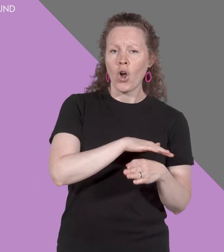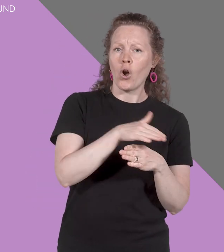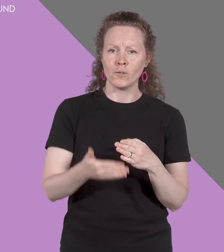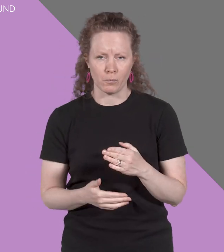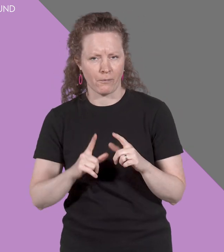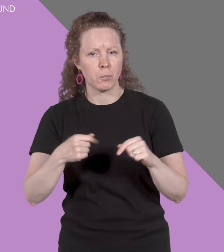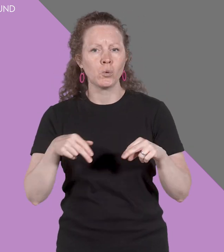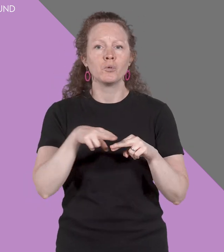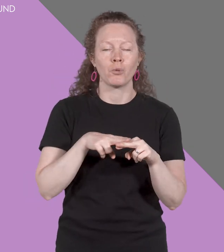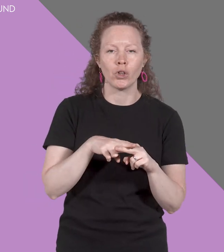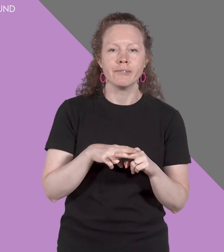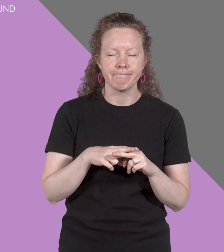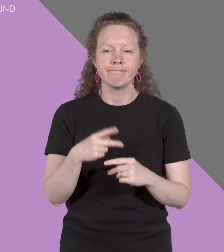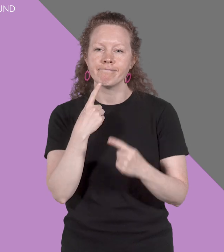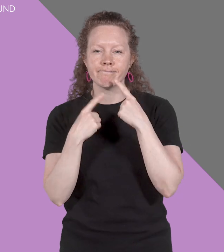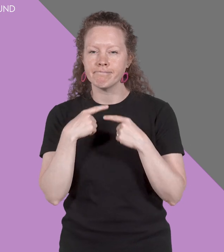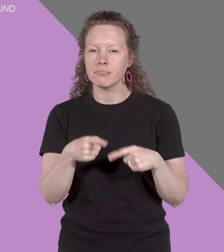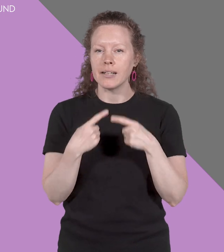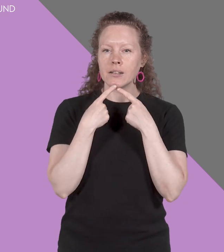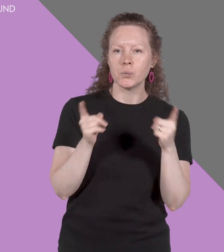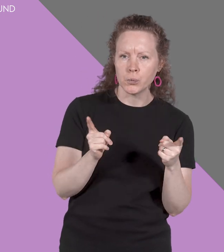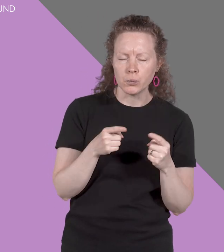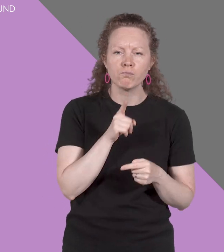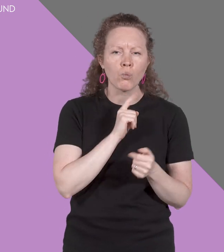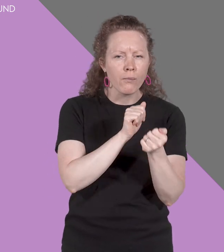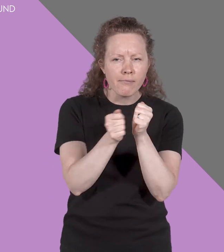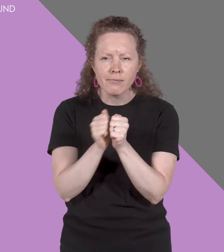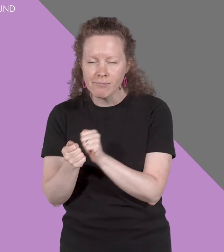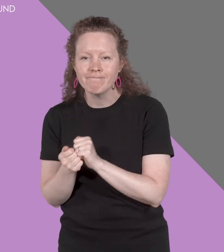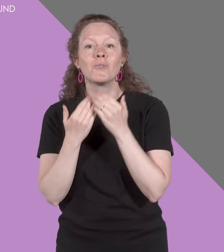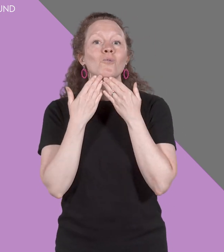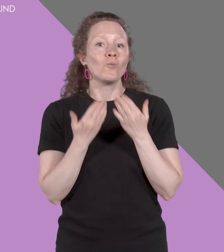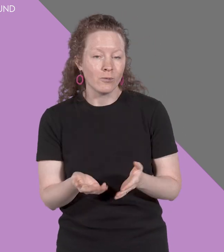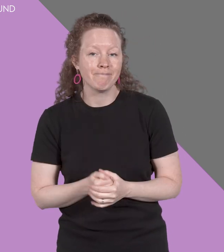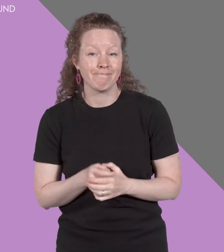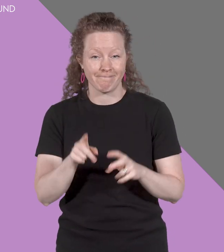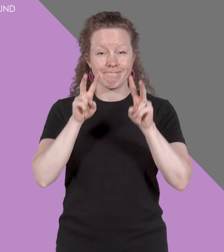Avslutningsvis godkände förbundsmötet med små ändringar resolutionen -